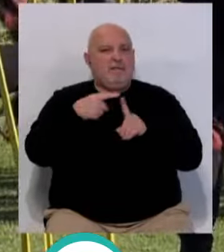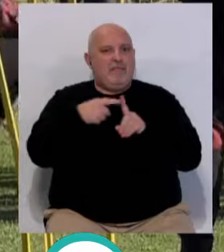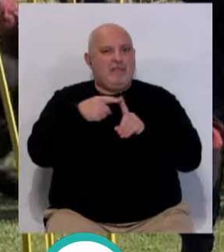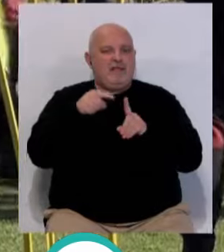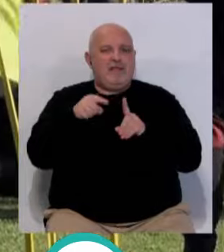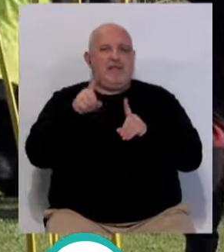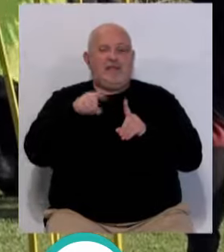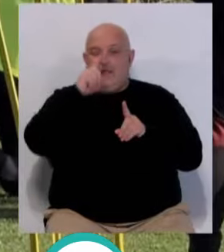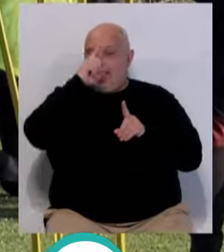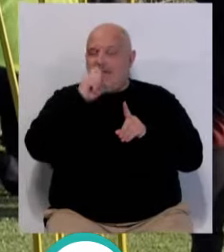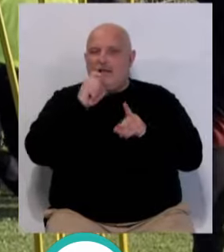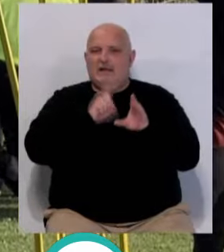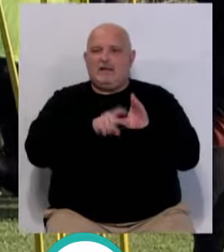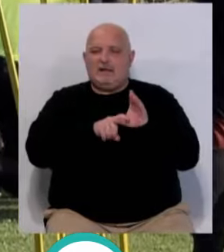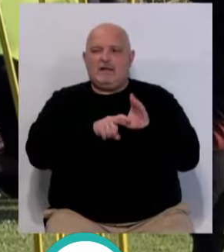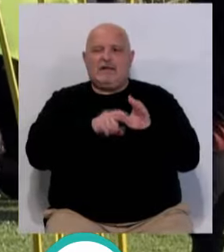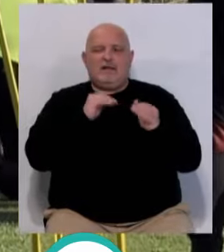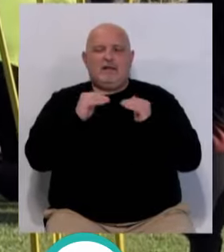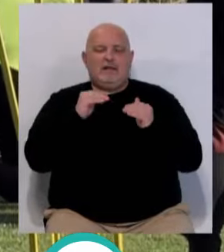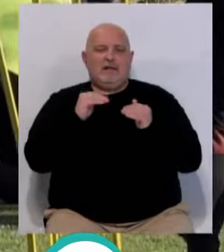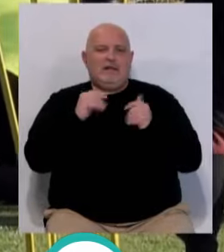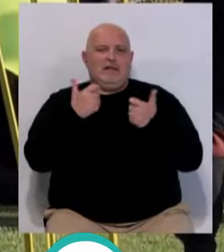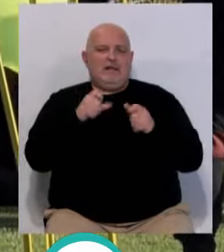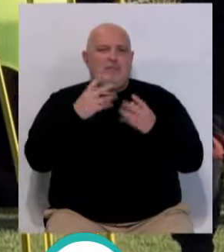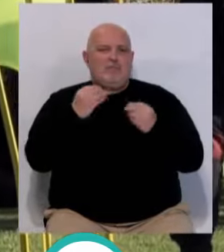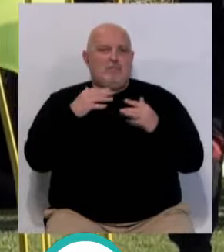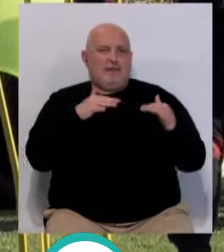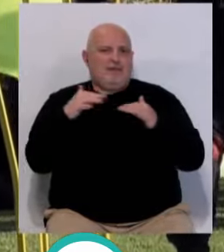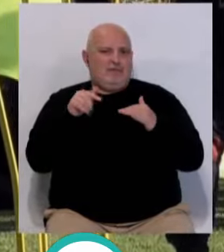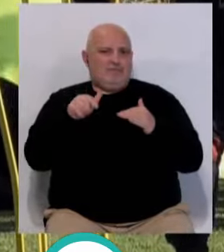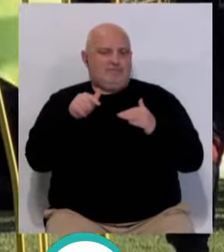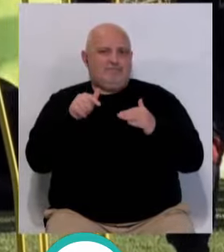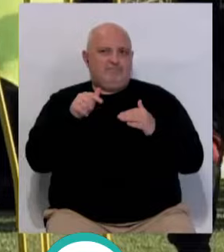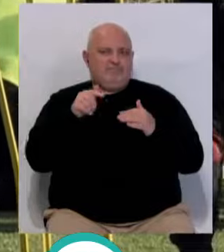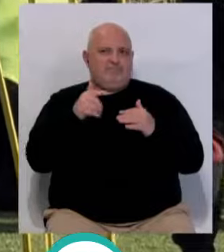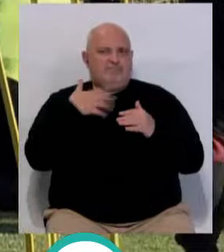también este año ha participado esta temporada en muchos partidos creo así por encima me parece